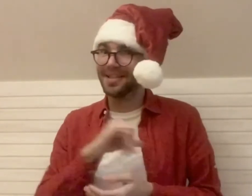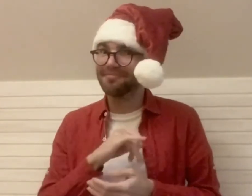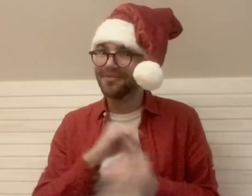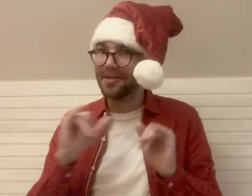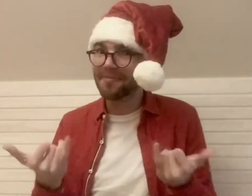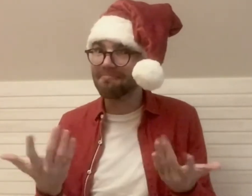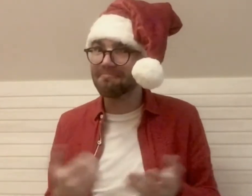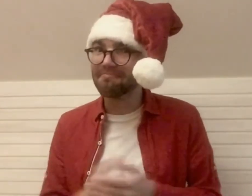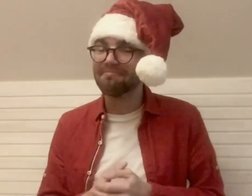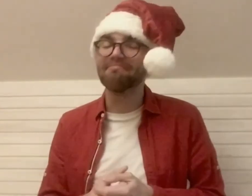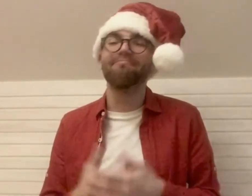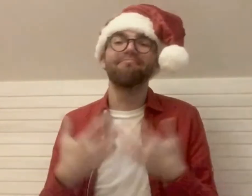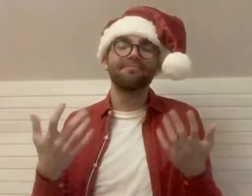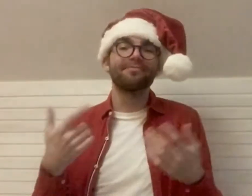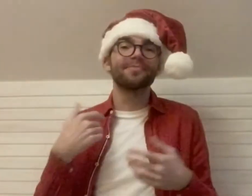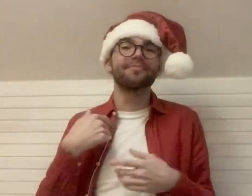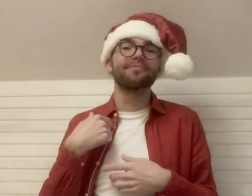Zanimivo, kajne?